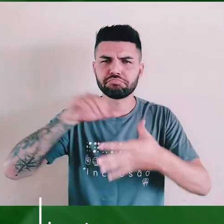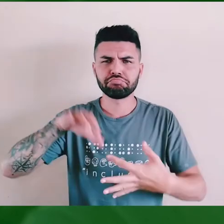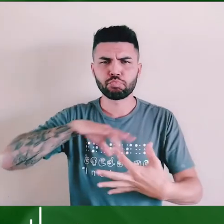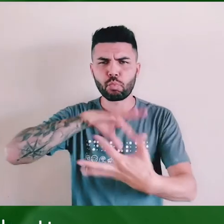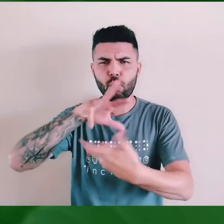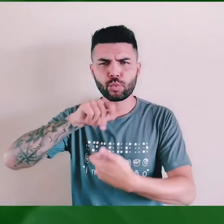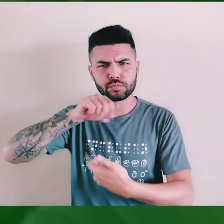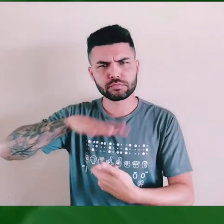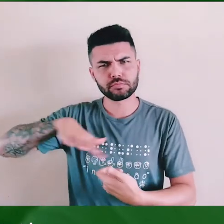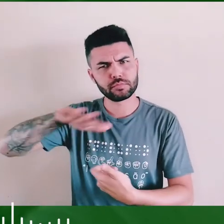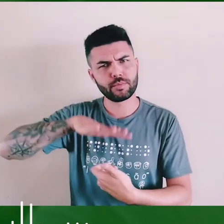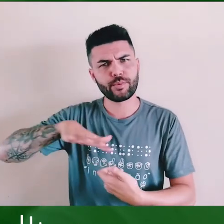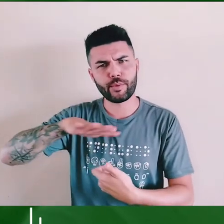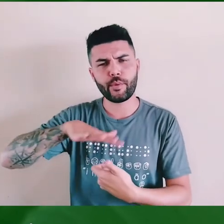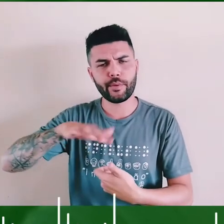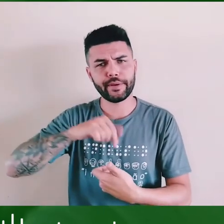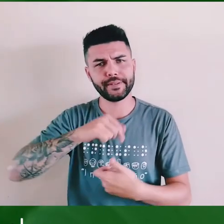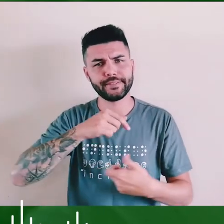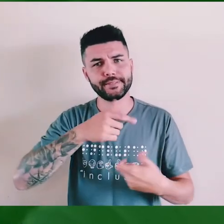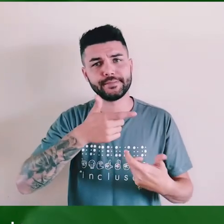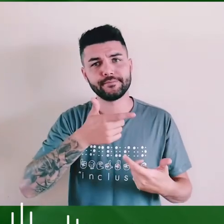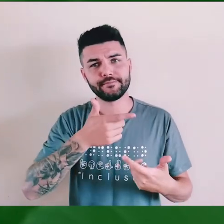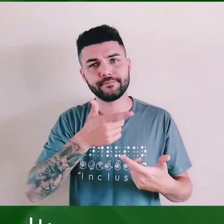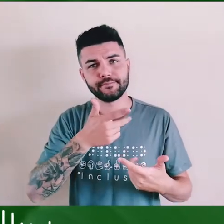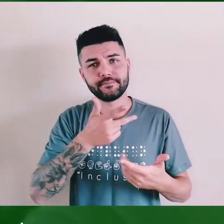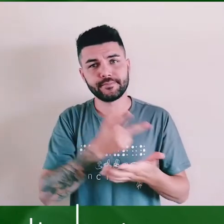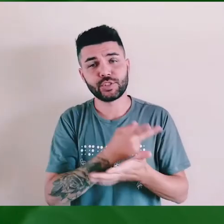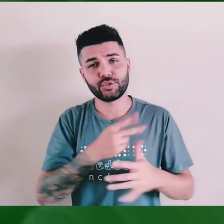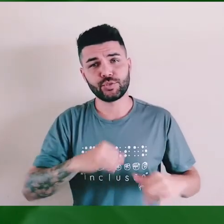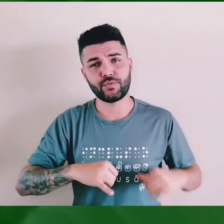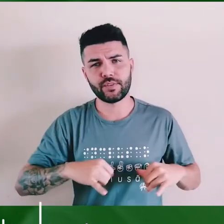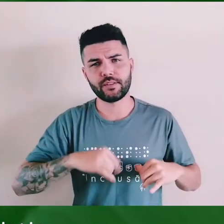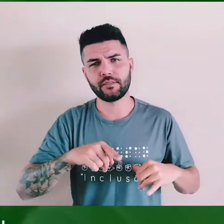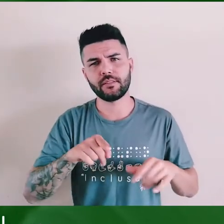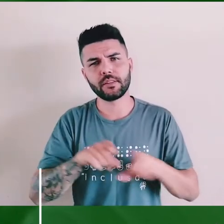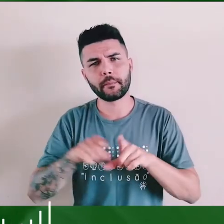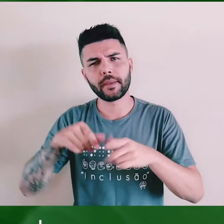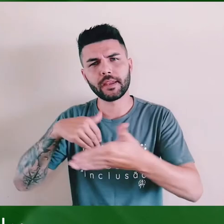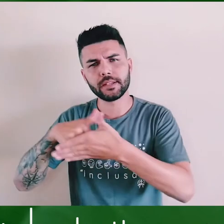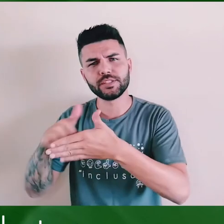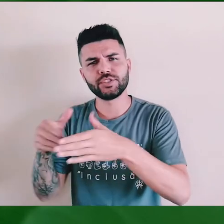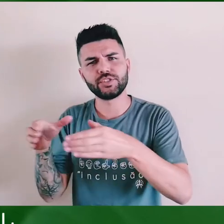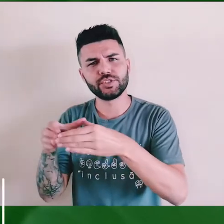muito afetado, e dentro do tema temos os pequenos clubes. Os times de interior e tudo mais que